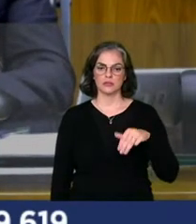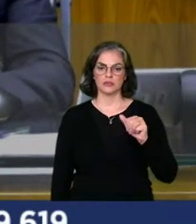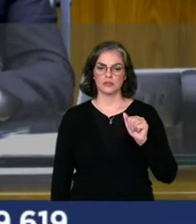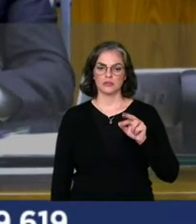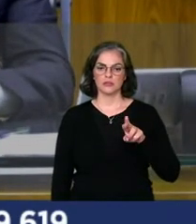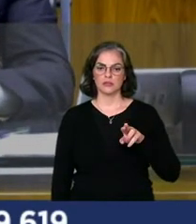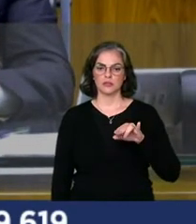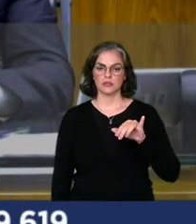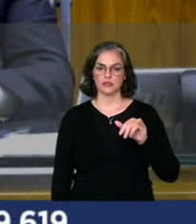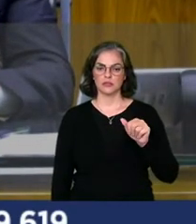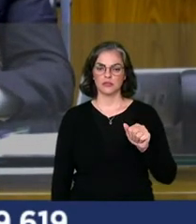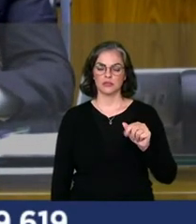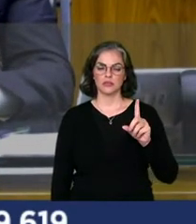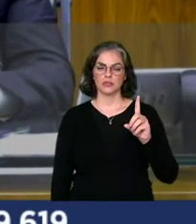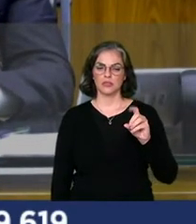LOPES. DEPUTADA MARIA DO ROSÁ